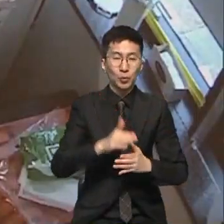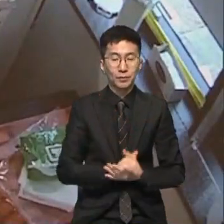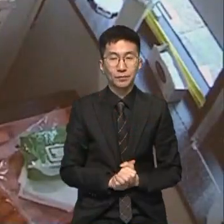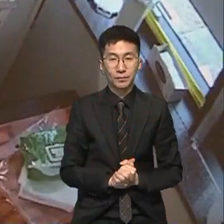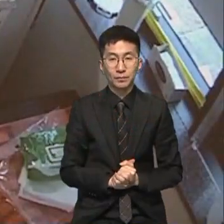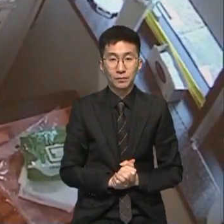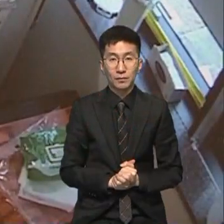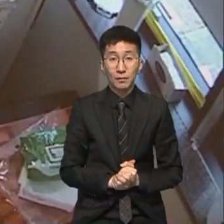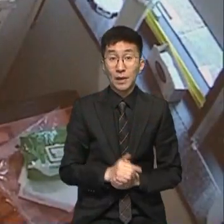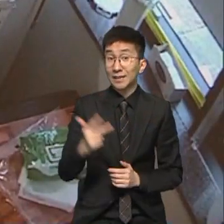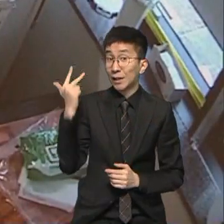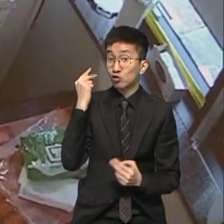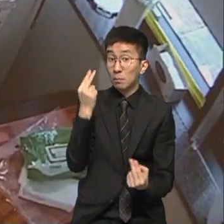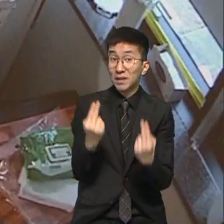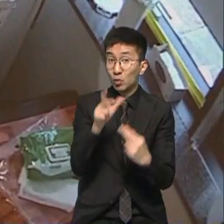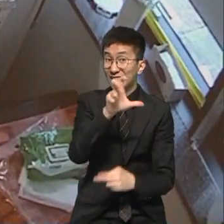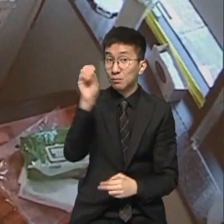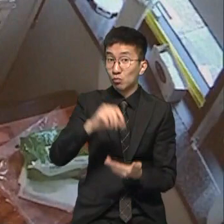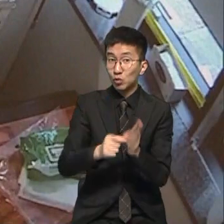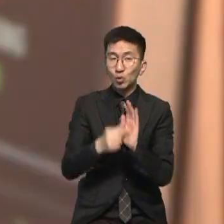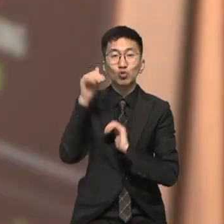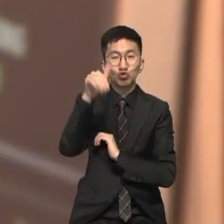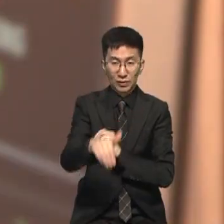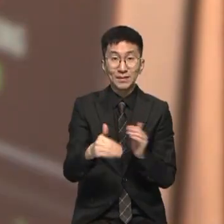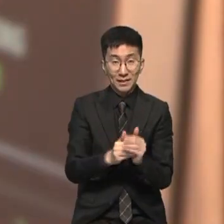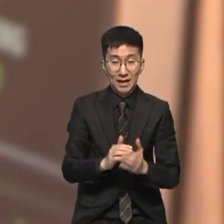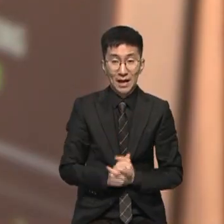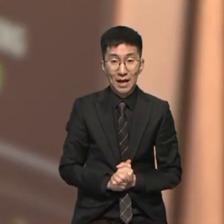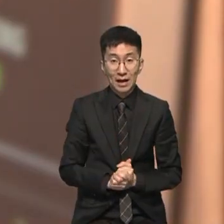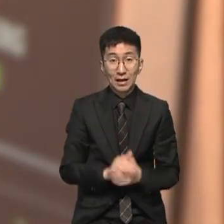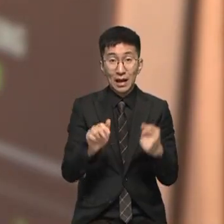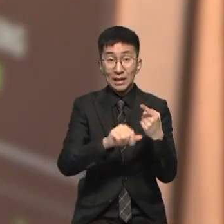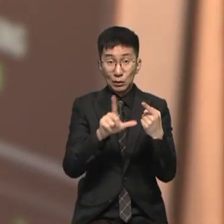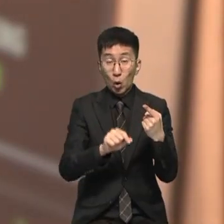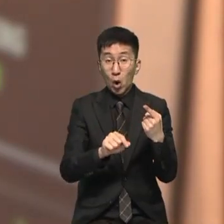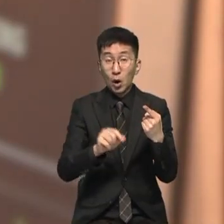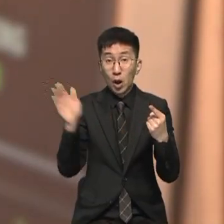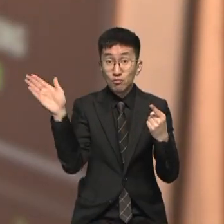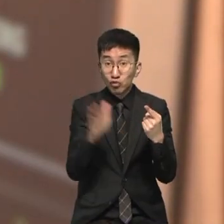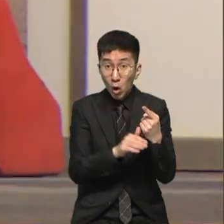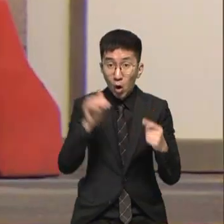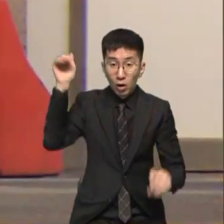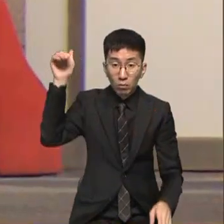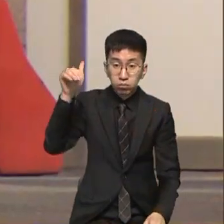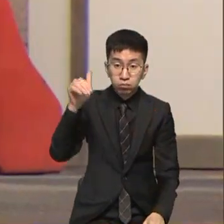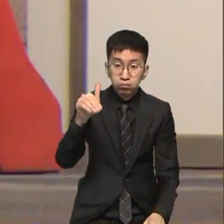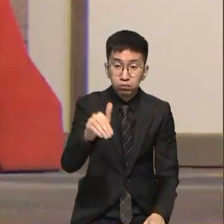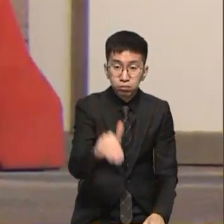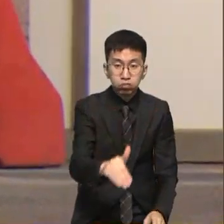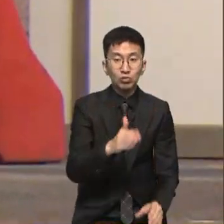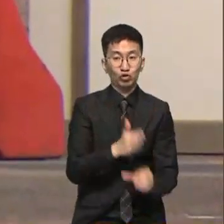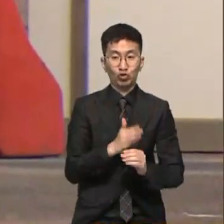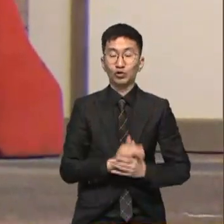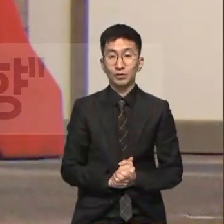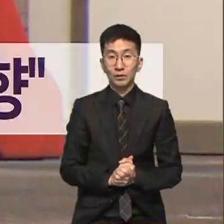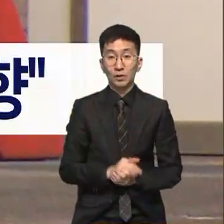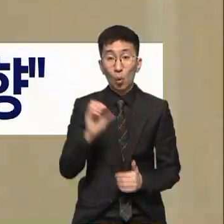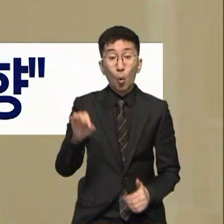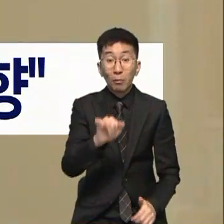전주보다 25%가량 줄어든 건데 1월 들어 4주째 감소세입니다. 오미크론 변이의 중증도가 델타의 5분의 1